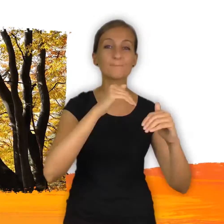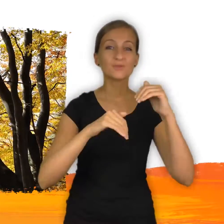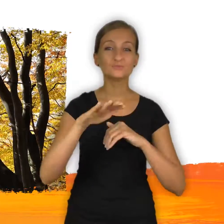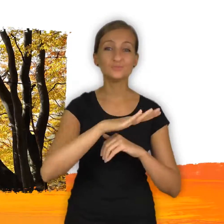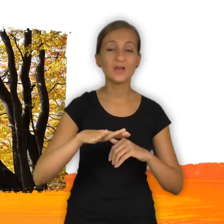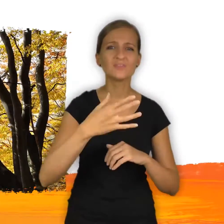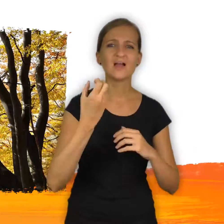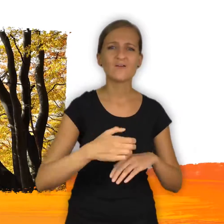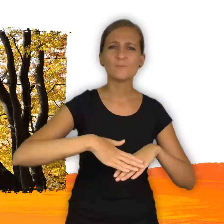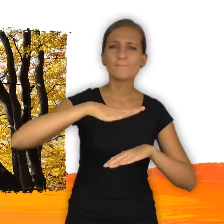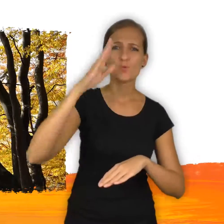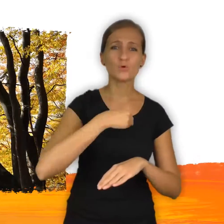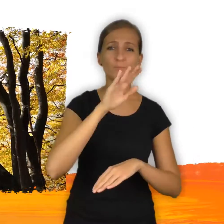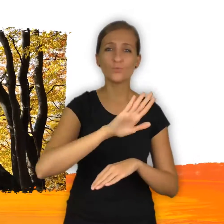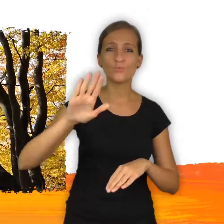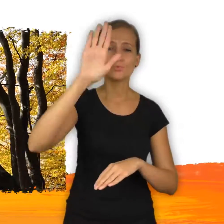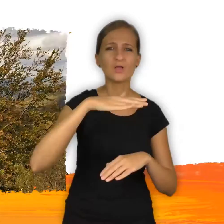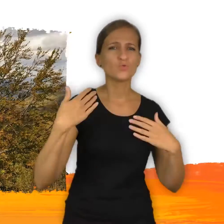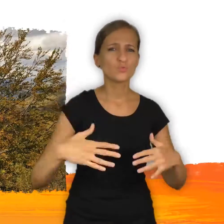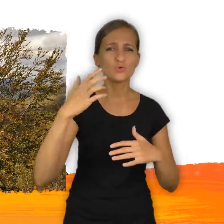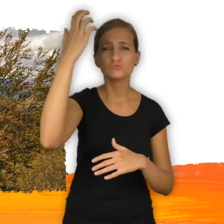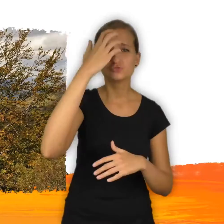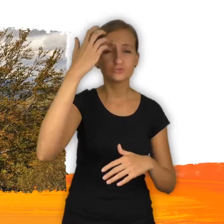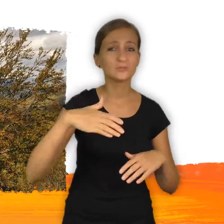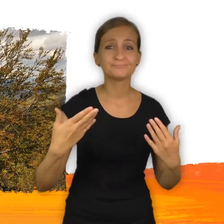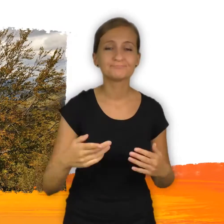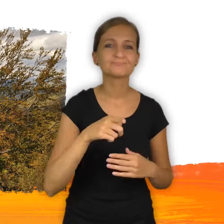Bieszczady to najbardziej dzikie góry w Polsce.